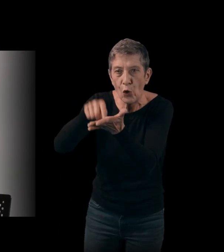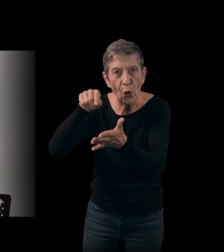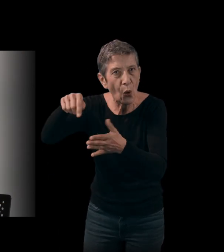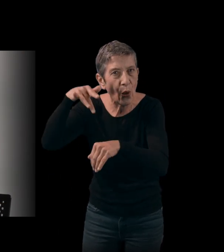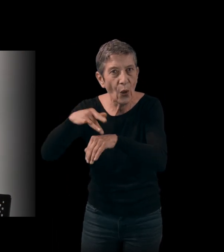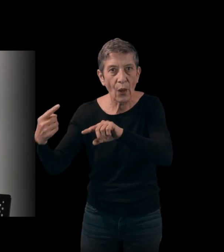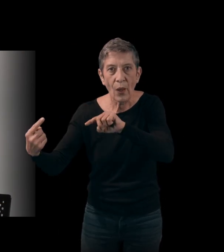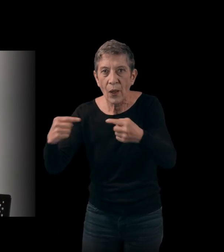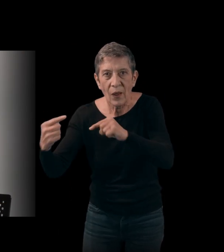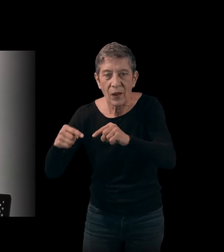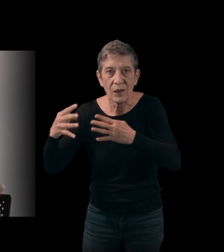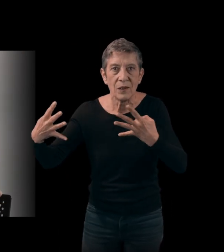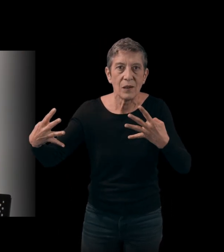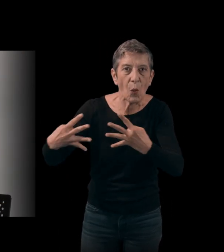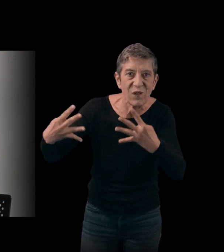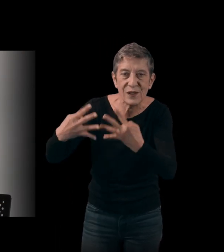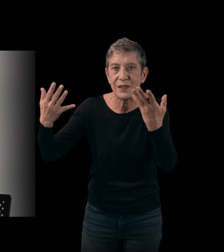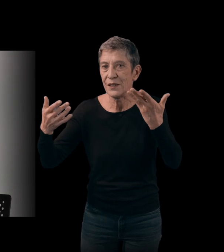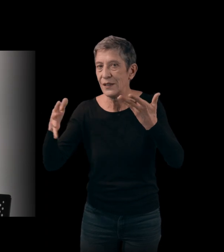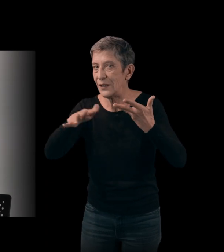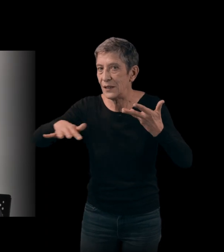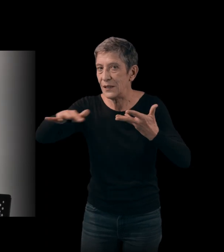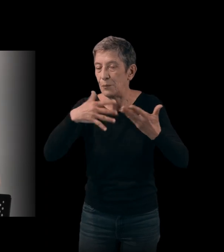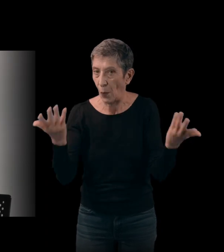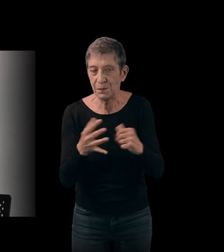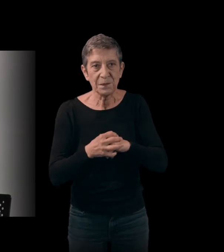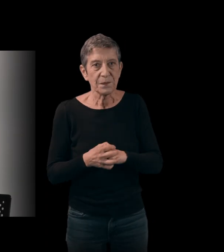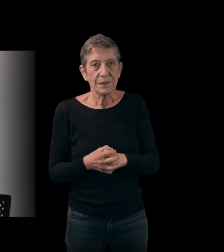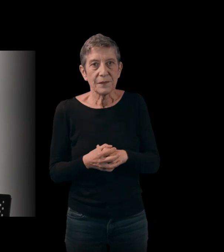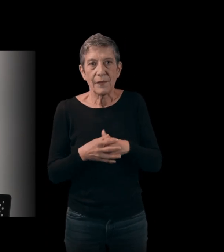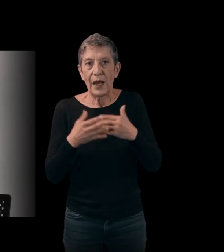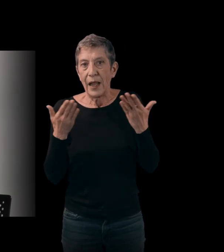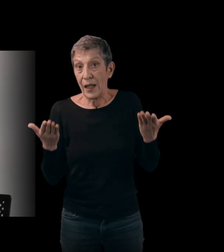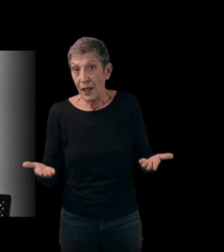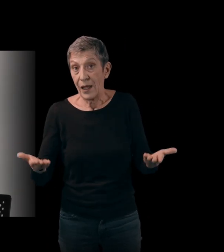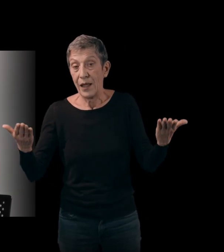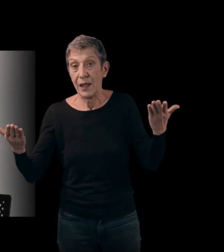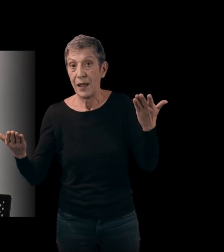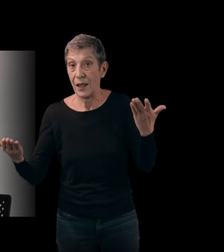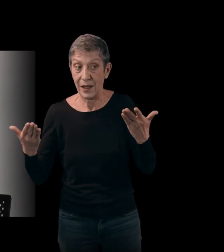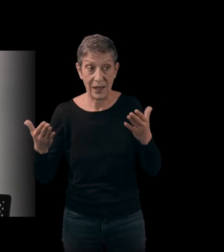pour le dire très très vite, des conflits. L'idée, c'est aussi de voir, en y allant, en se frottant à la